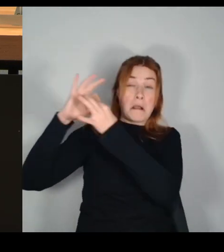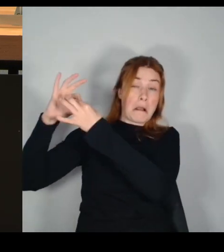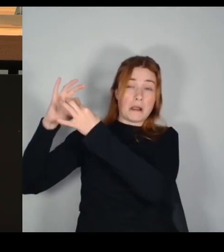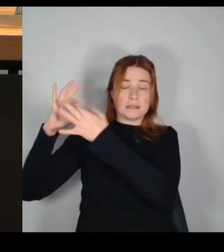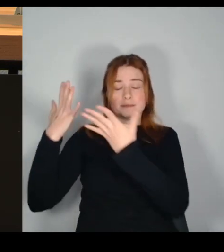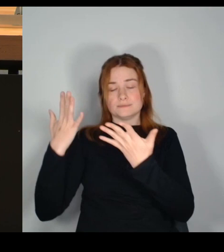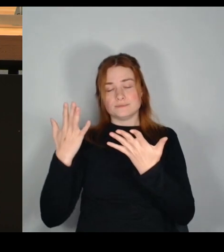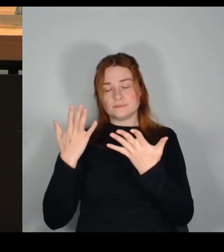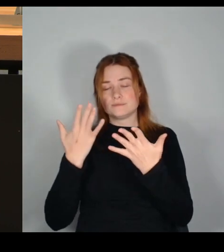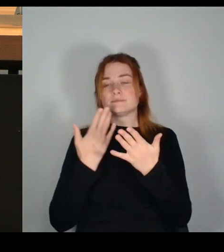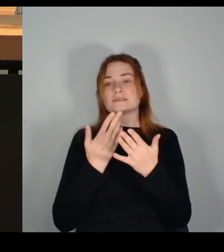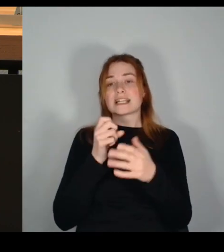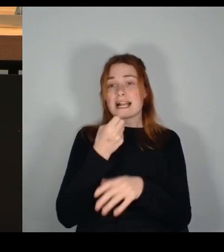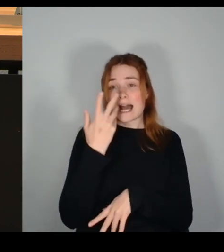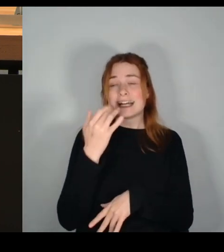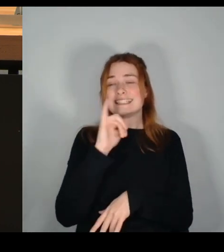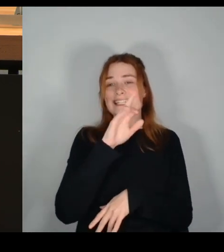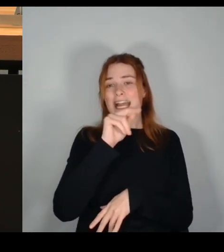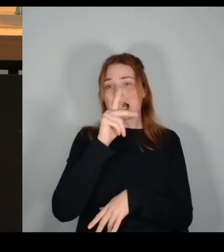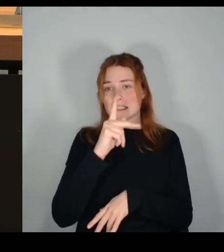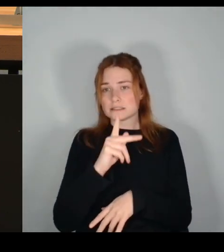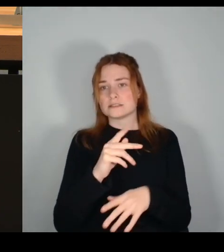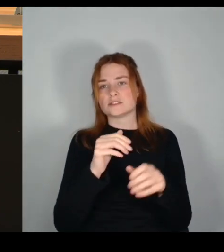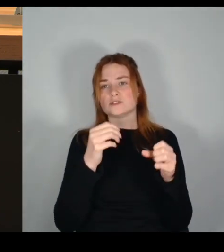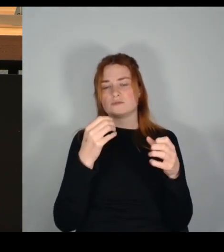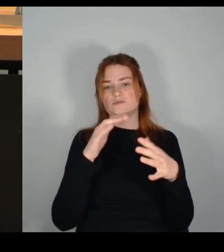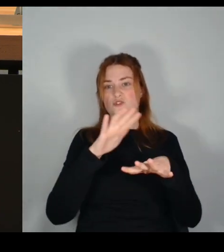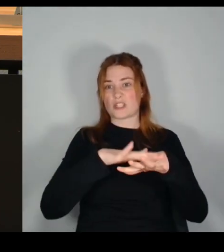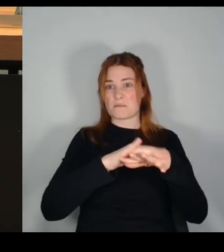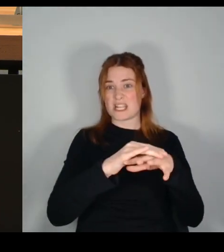gültige Lageeinschätzung von Monitor. Auch die Bundesregierung